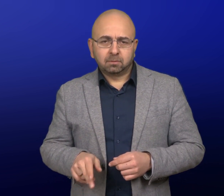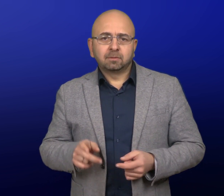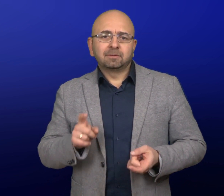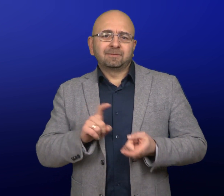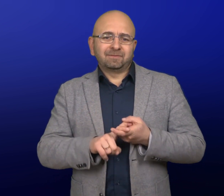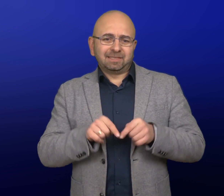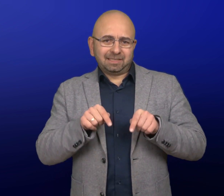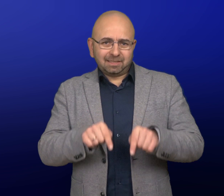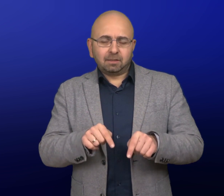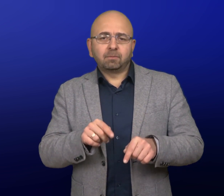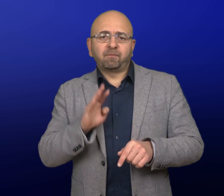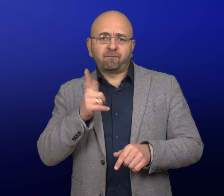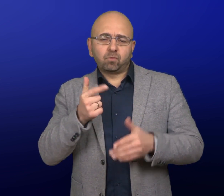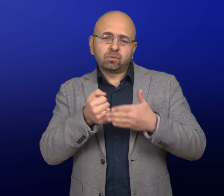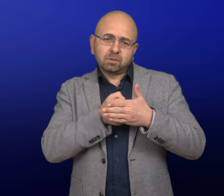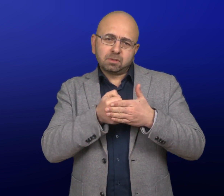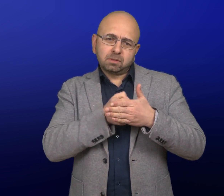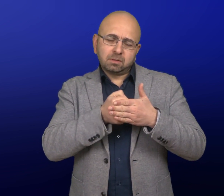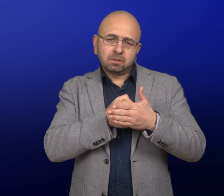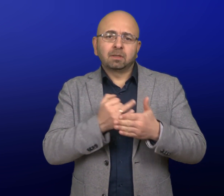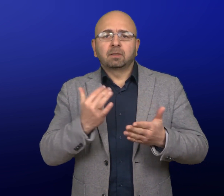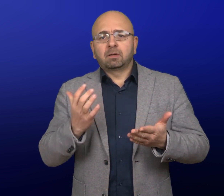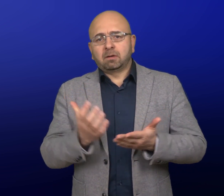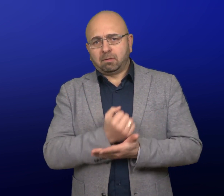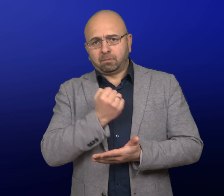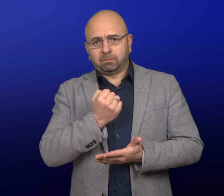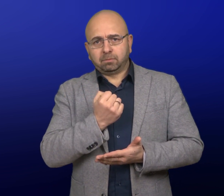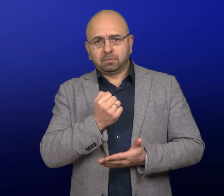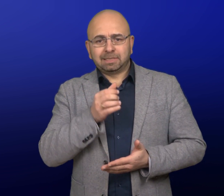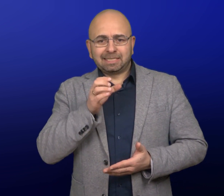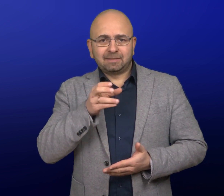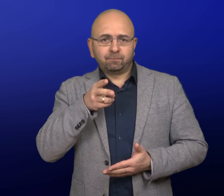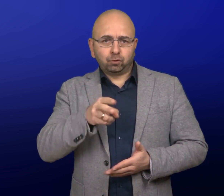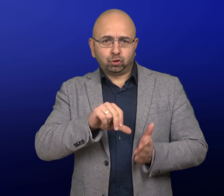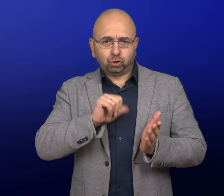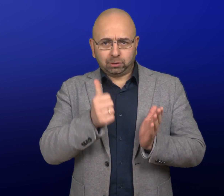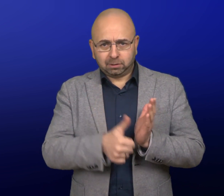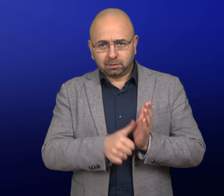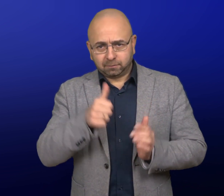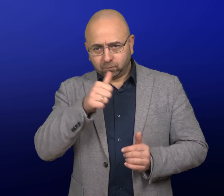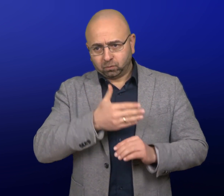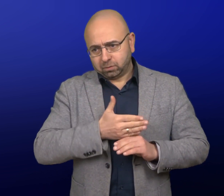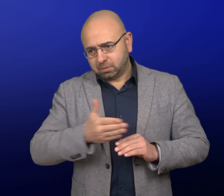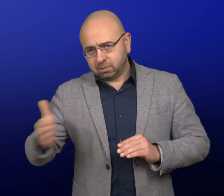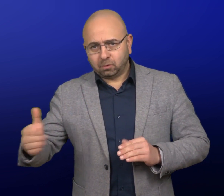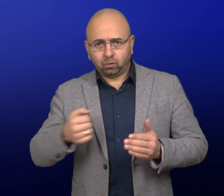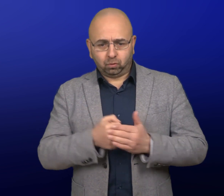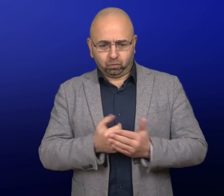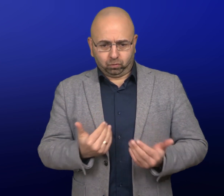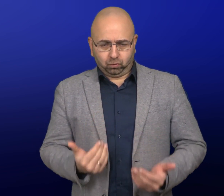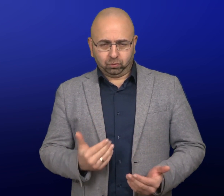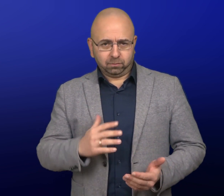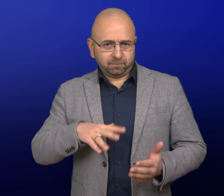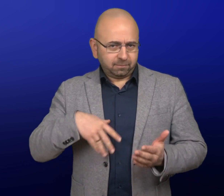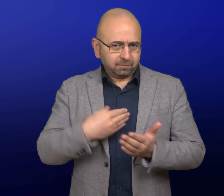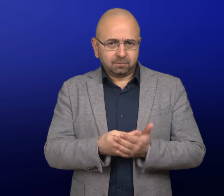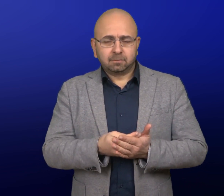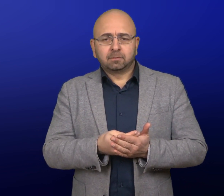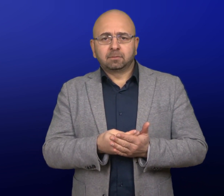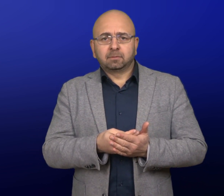ВОГ добивался и добился с 2016 года